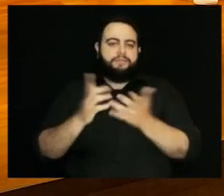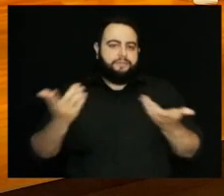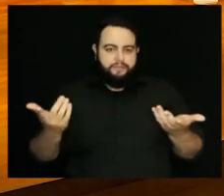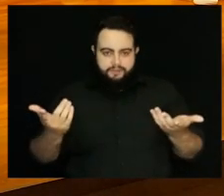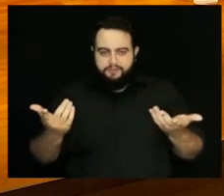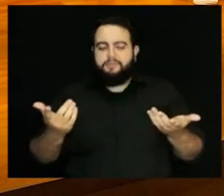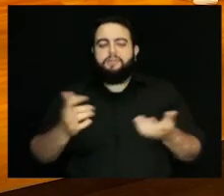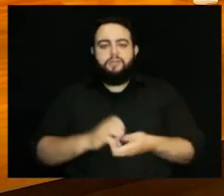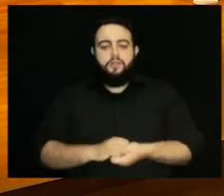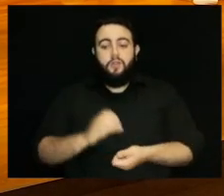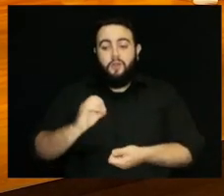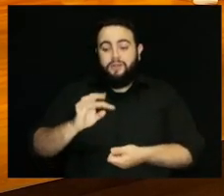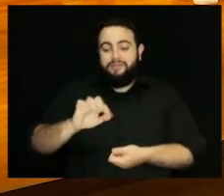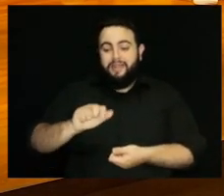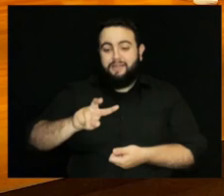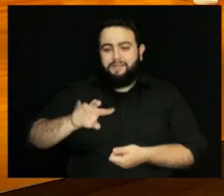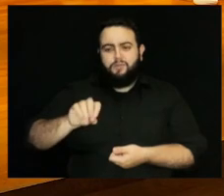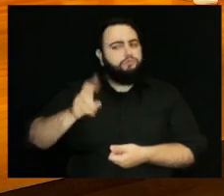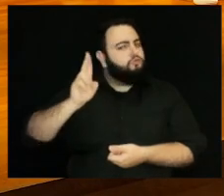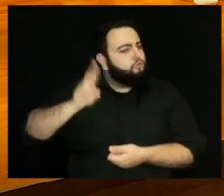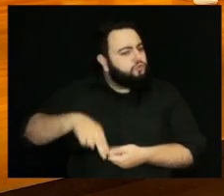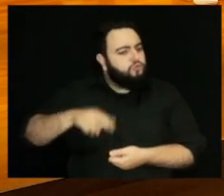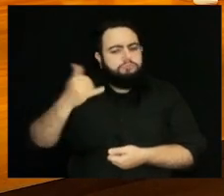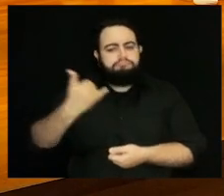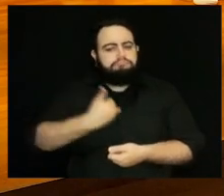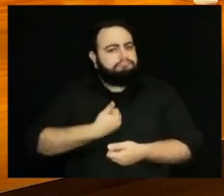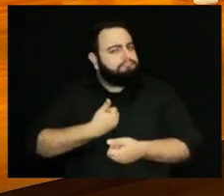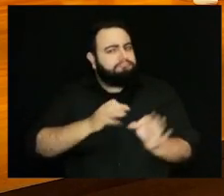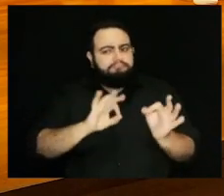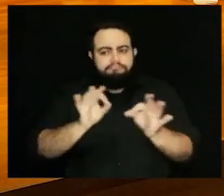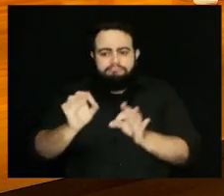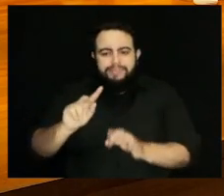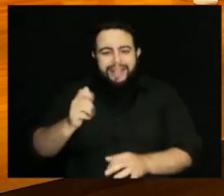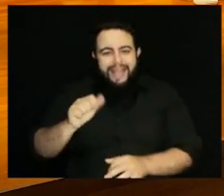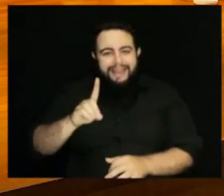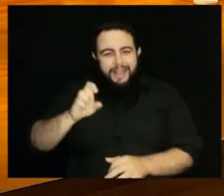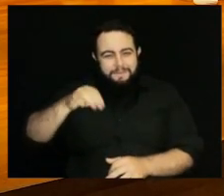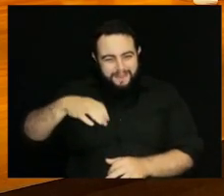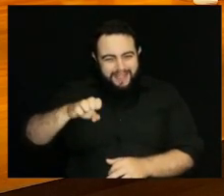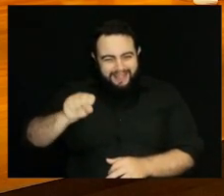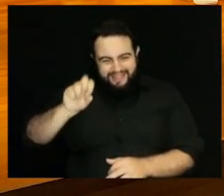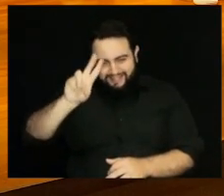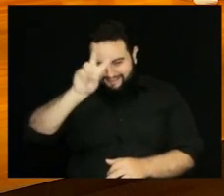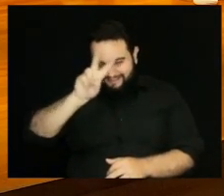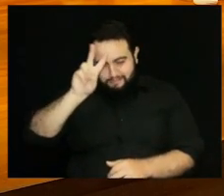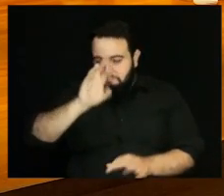então ninguém nunca tinha ouvido falar. Radamés nada. Então foi como se a música de